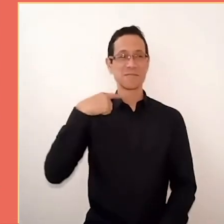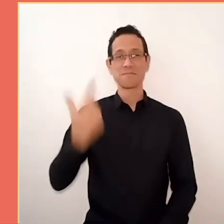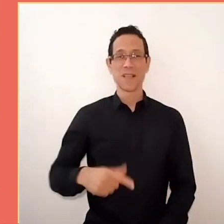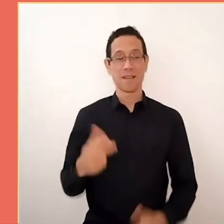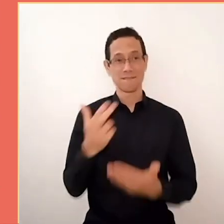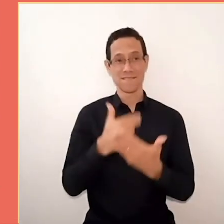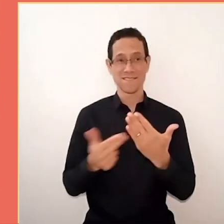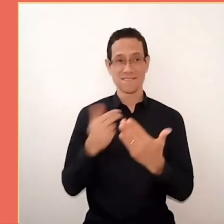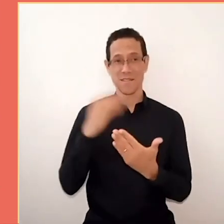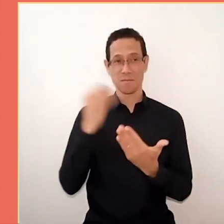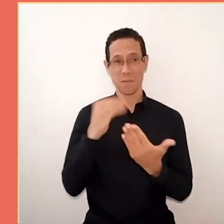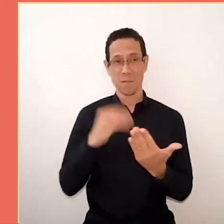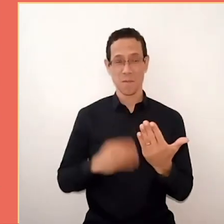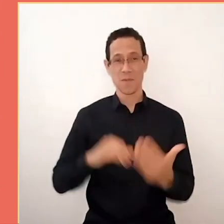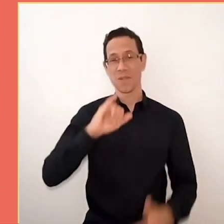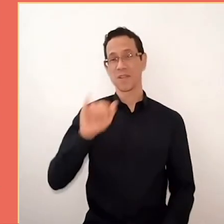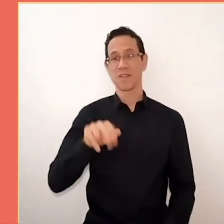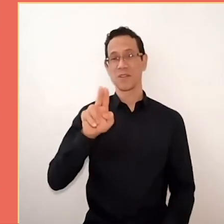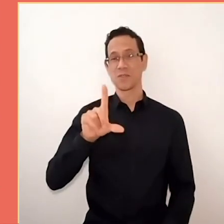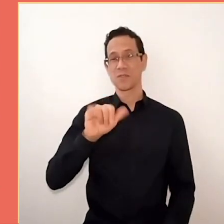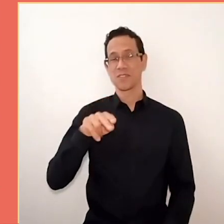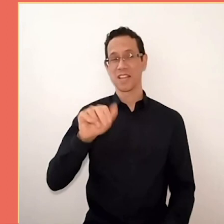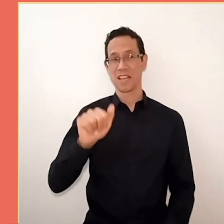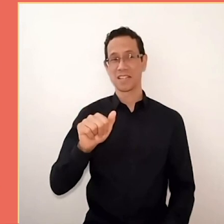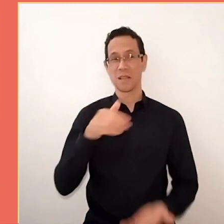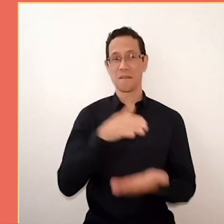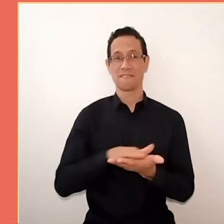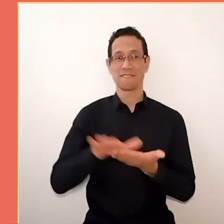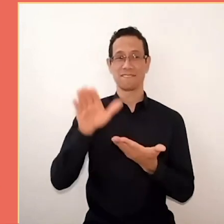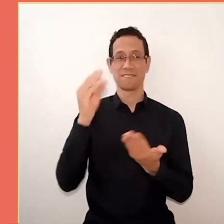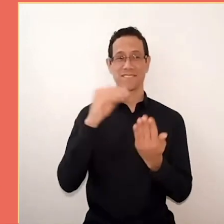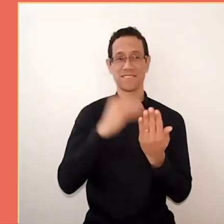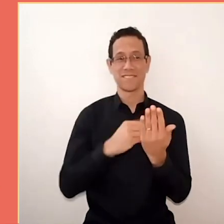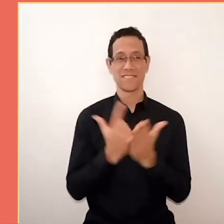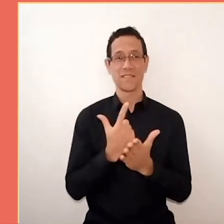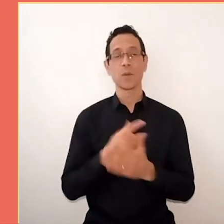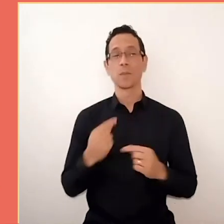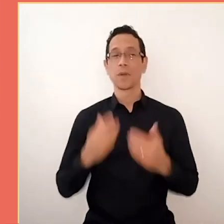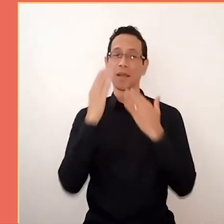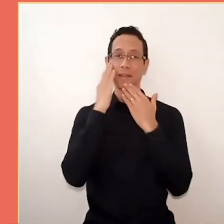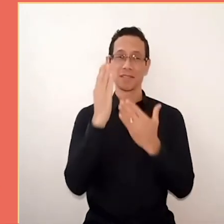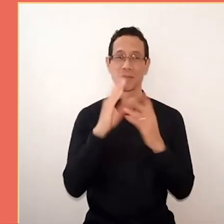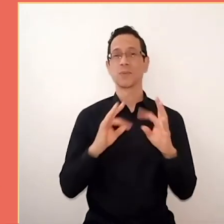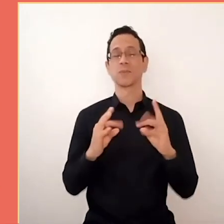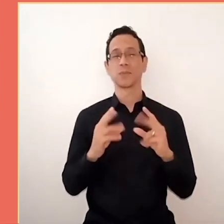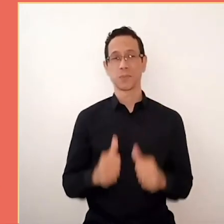ou seja, onde vão estar as ilustrações? Na publicação. Então, primeiro agradecer a todos vocês e todas vocês,